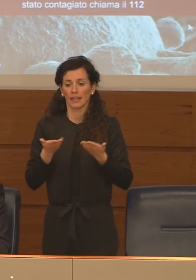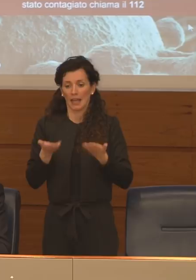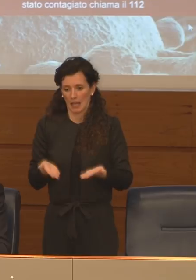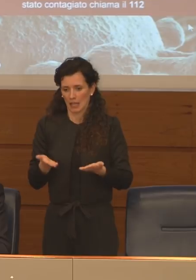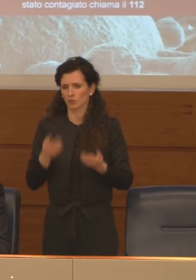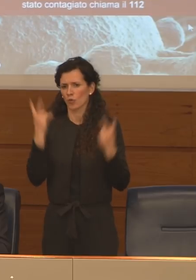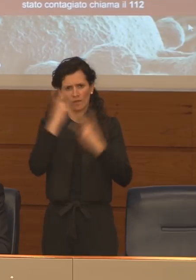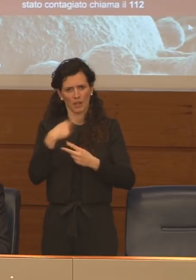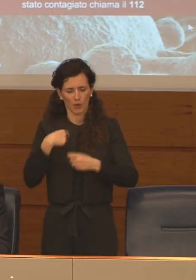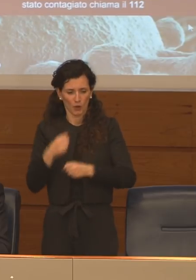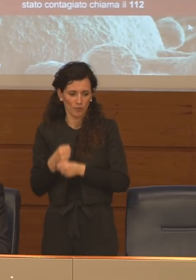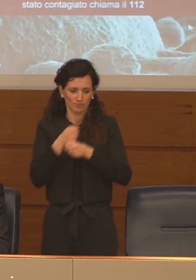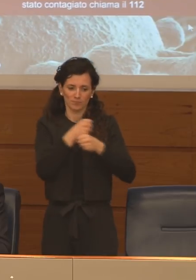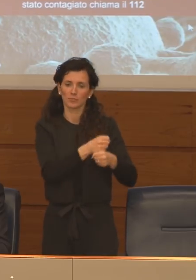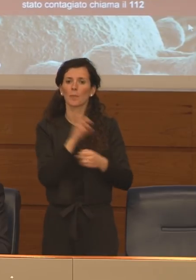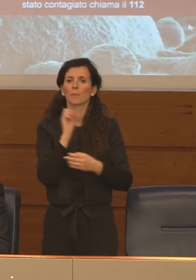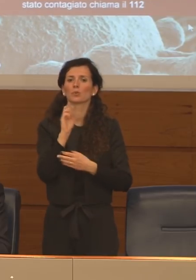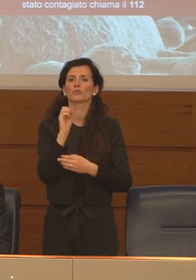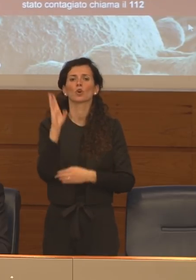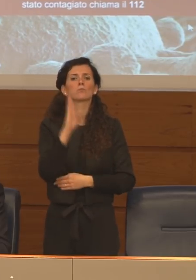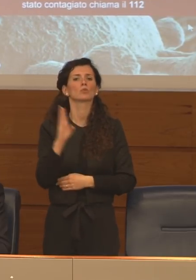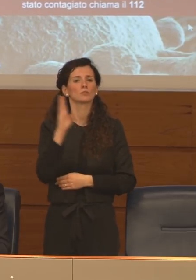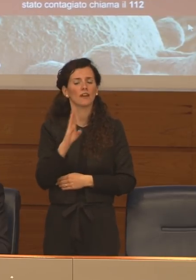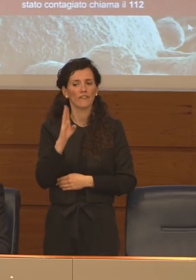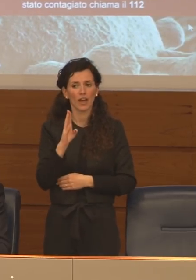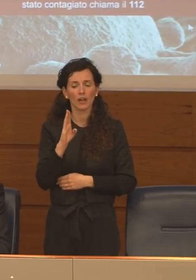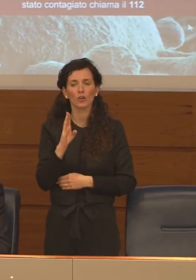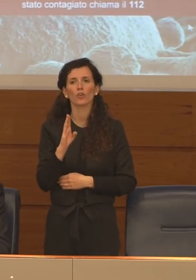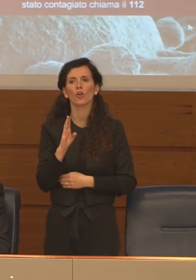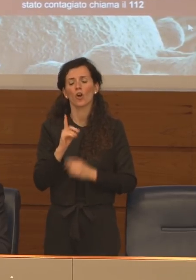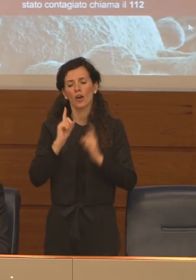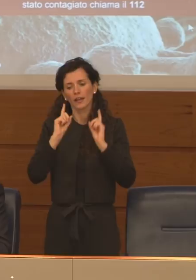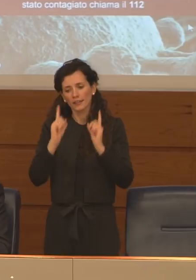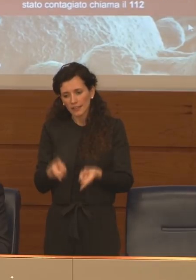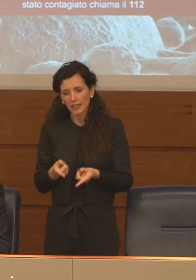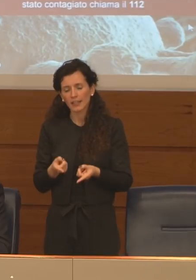presidente Brusaferro, si tratta di fare indagini che farà l'Istituto Superiore